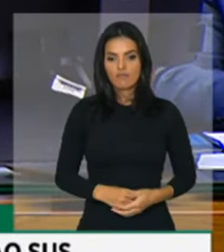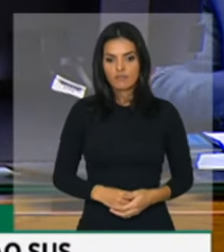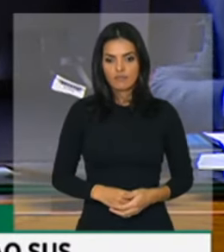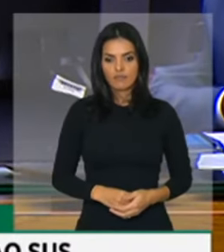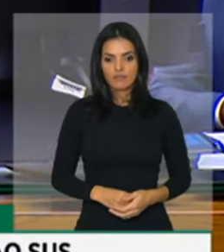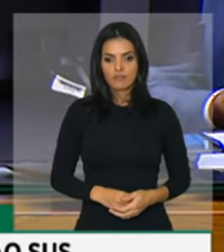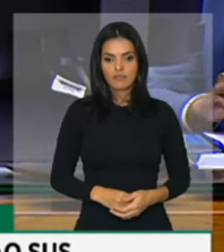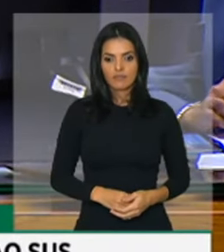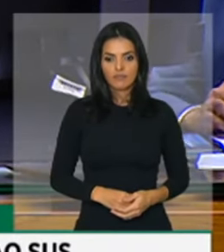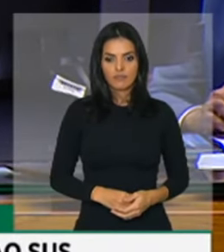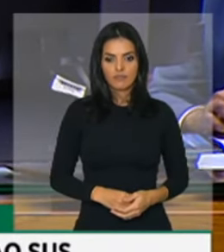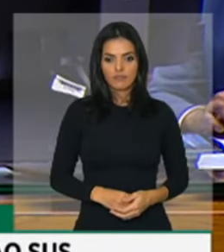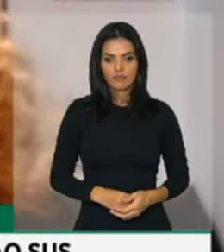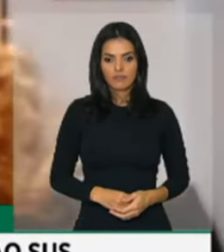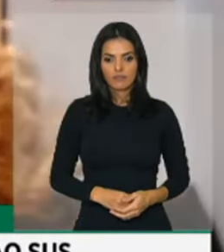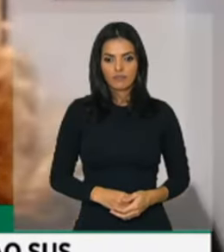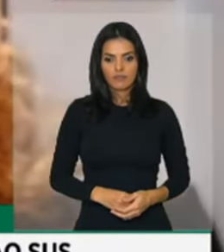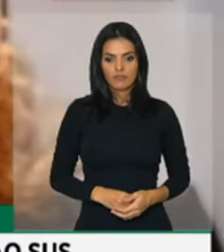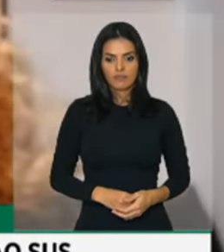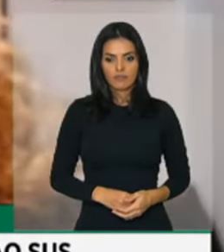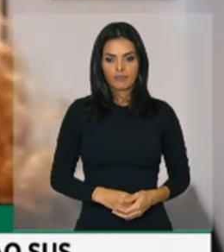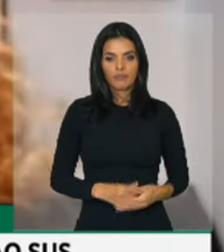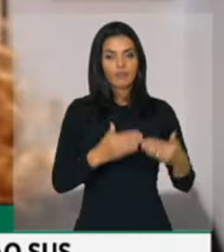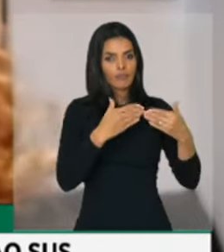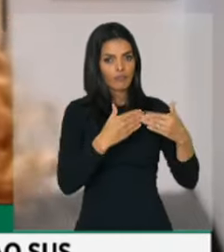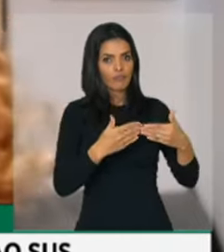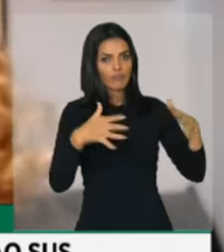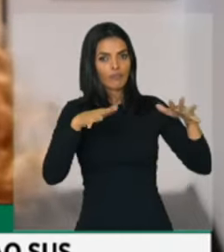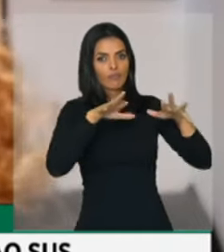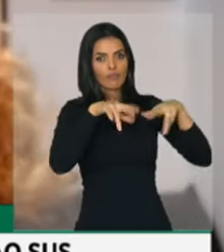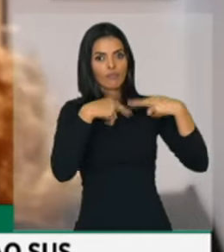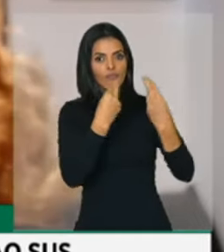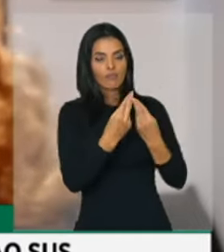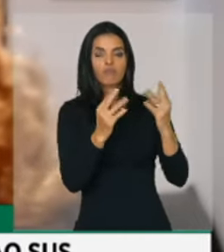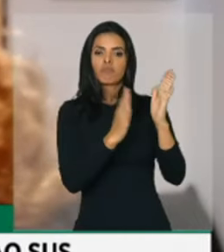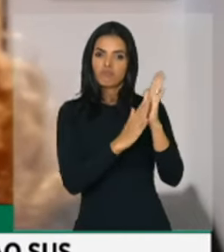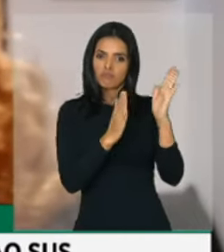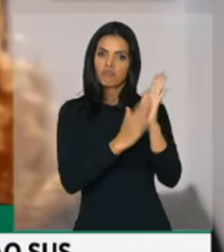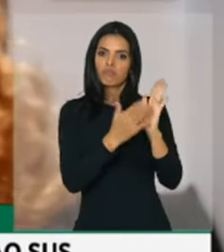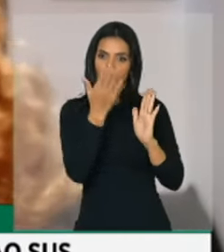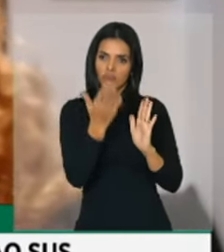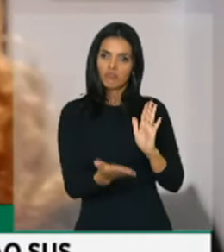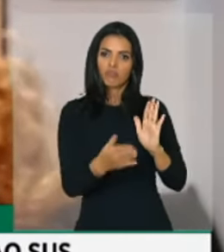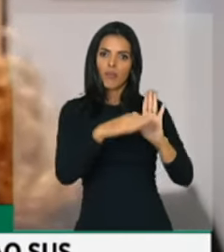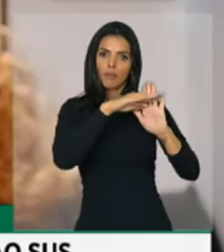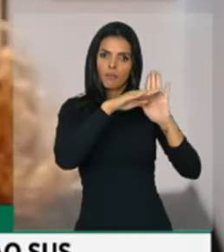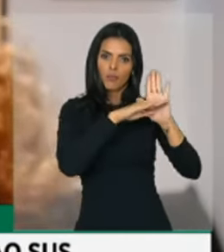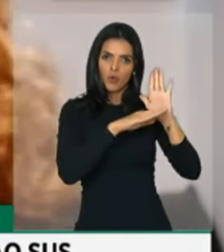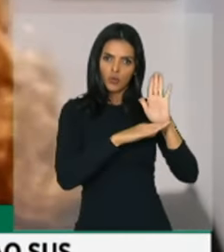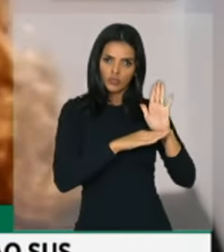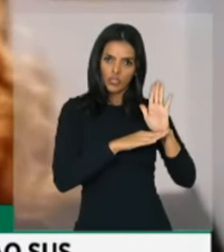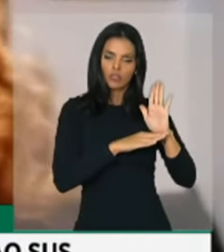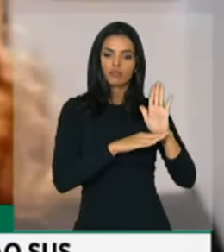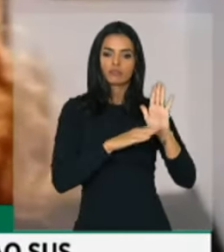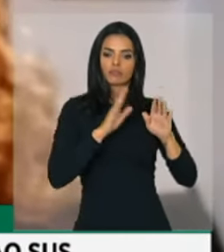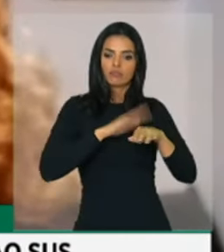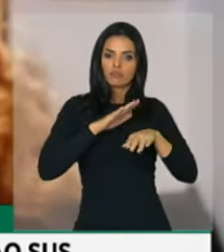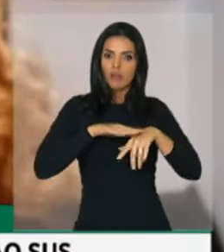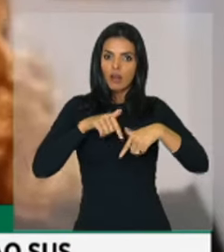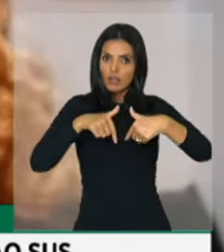SESSÃO ELOGIANDO A SUA ATITUDE DE PAUTAR O PROJETO, DE TOMAR INICIATIVAS IMPORTANTES COMO PRESIDENTE DO PODER E EU GOSTARIA QUE VOSSA EXCELÊNCIA ME OUVISSE NO